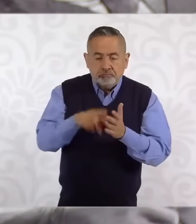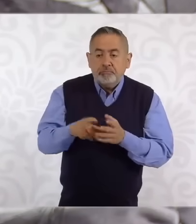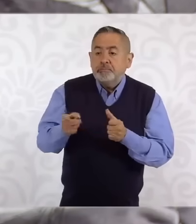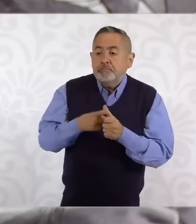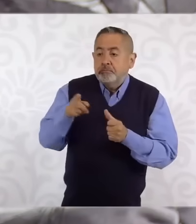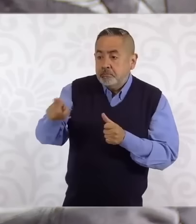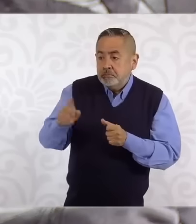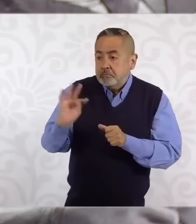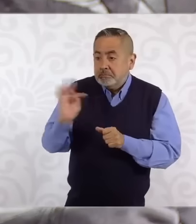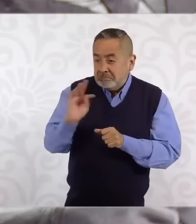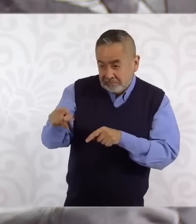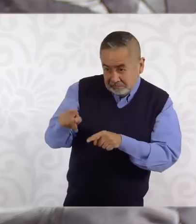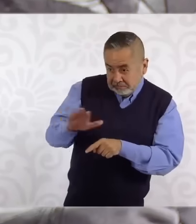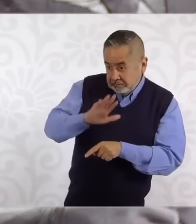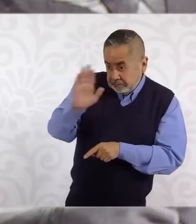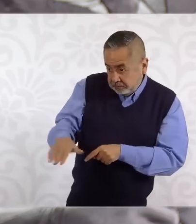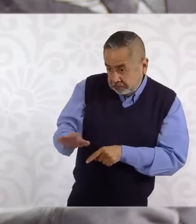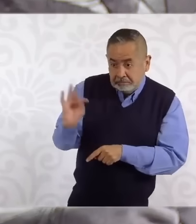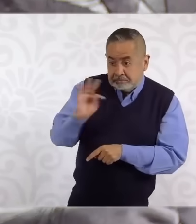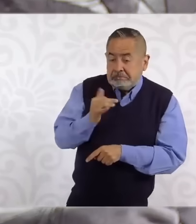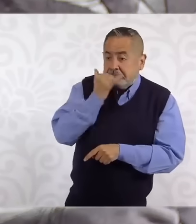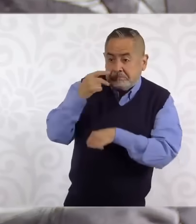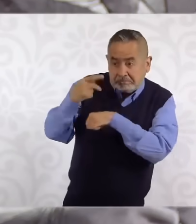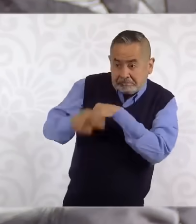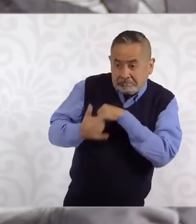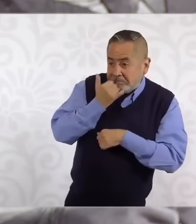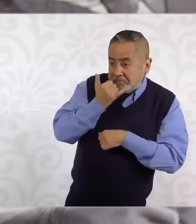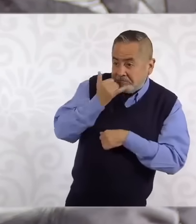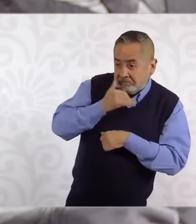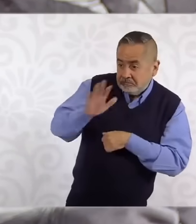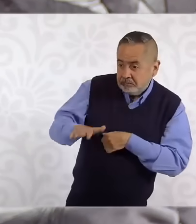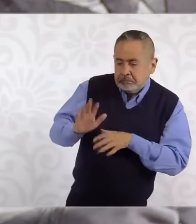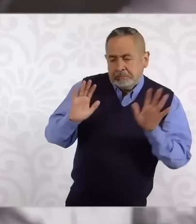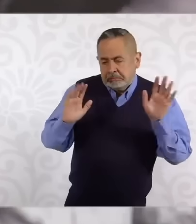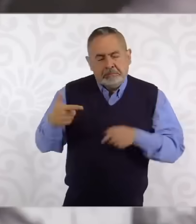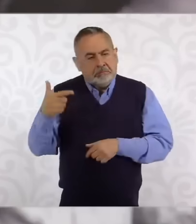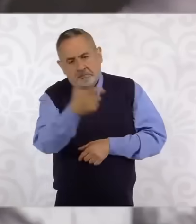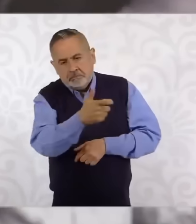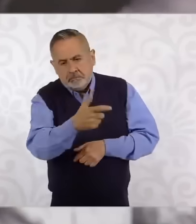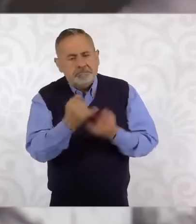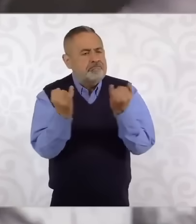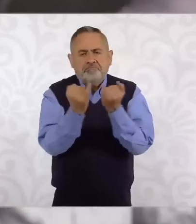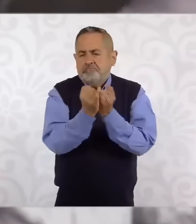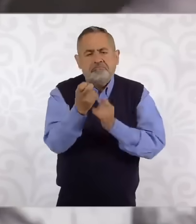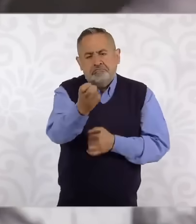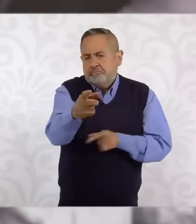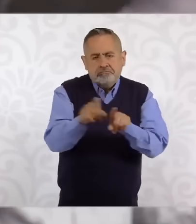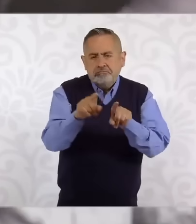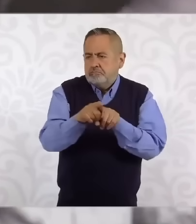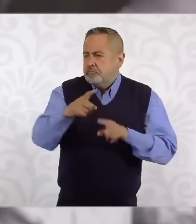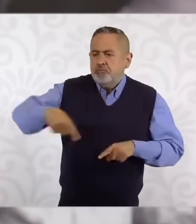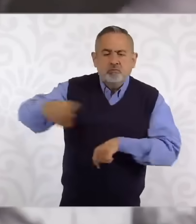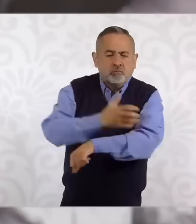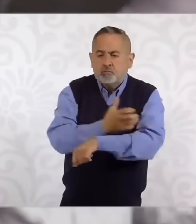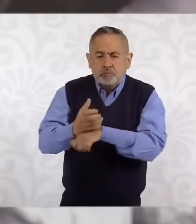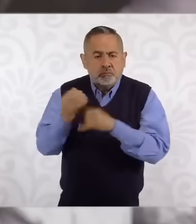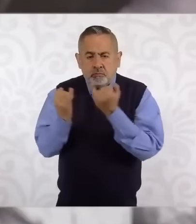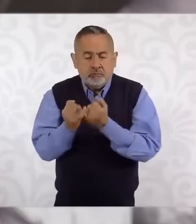vida o la de sus compañeros. Y este fue el caso. Debemos recordar que lamentablemente ahí fallecer